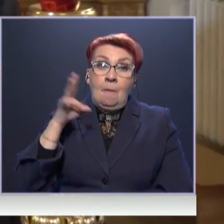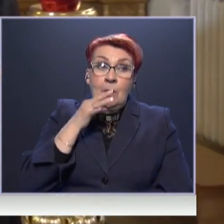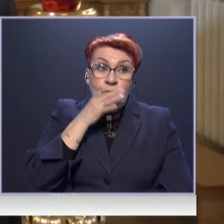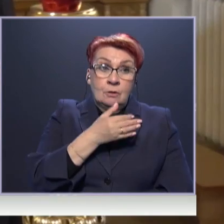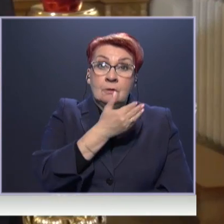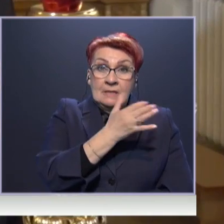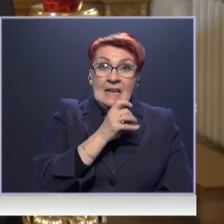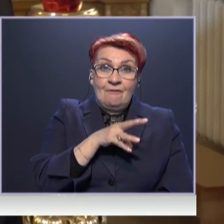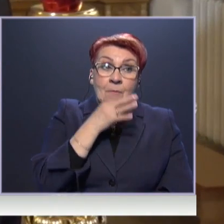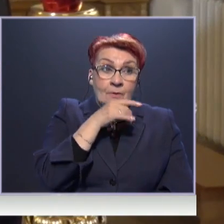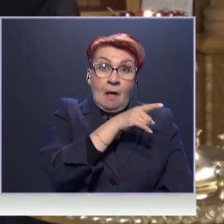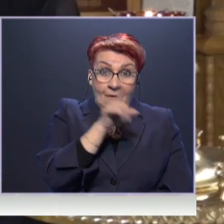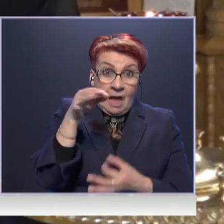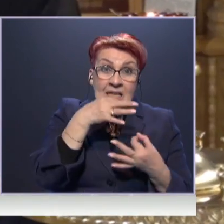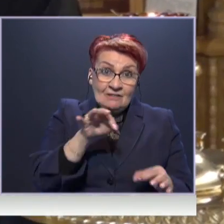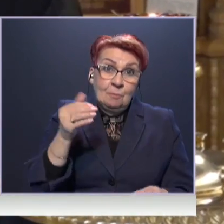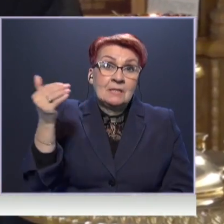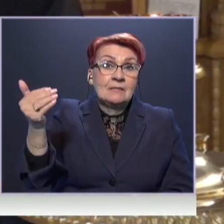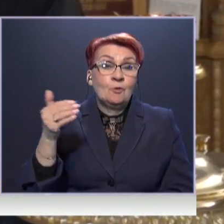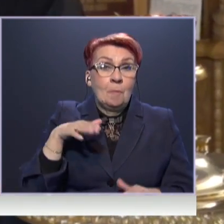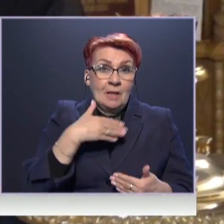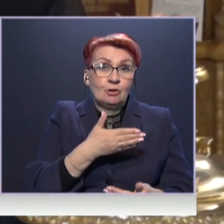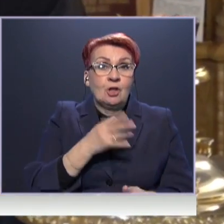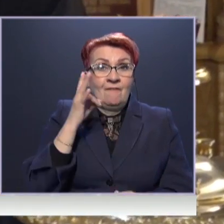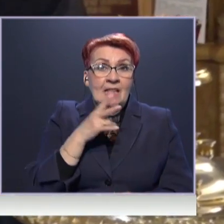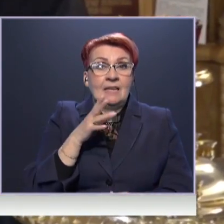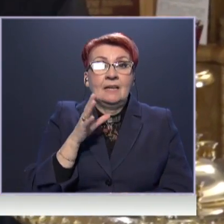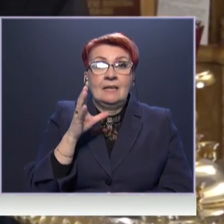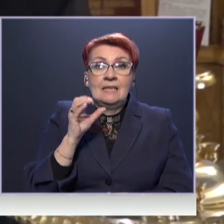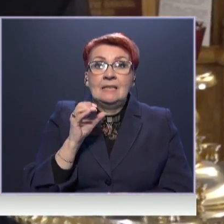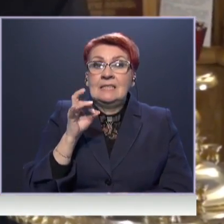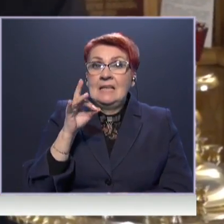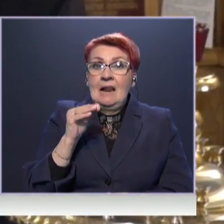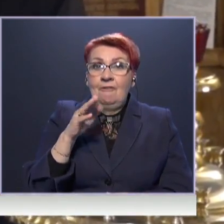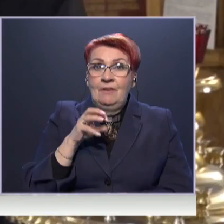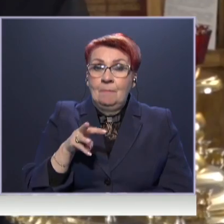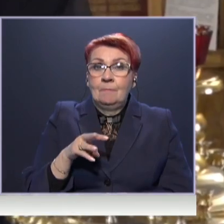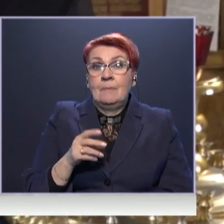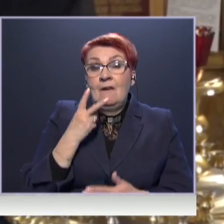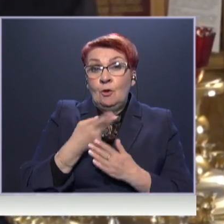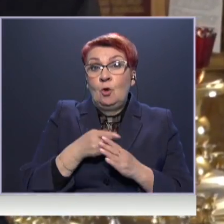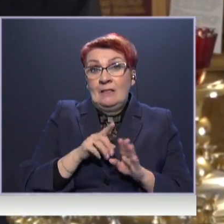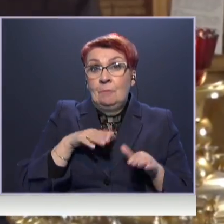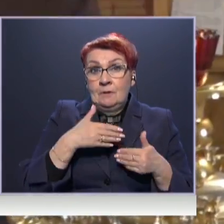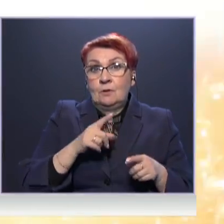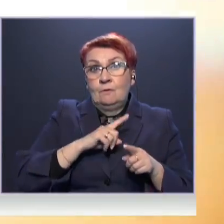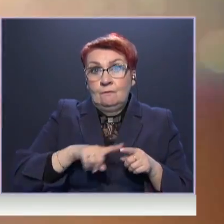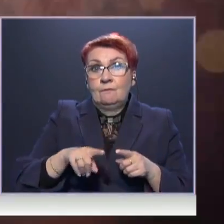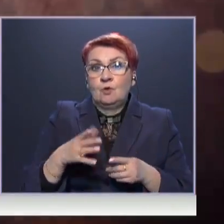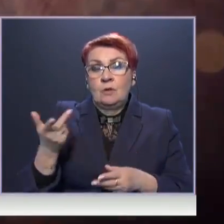Освободите его предложила Влада к Серафим собственно ввиду этого предложения в скорости силы он издание